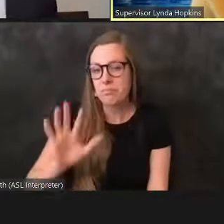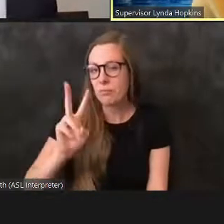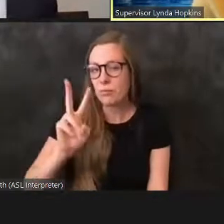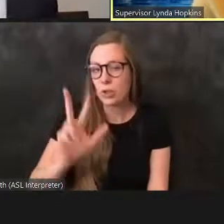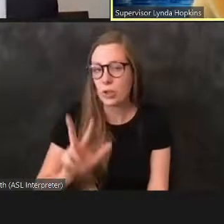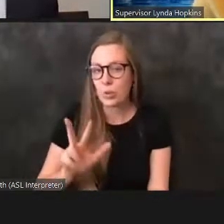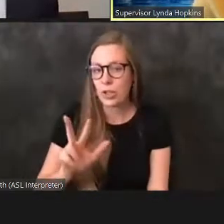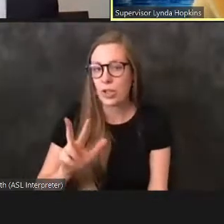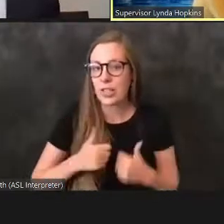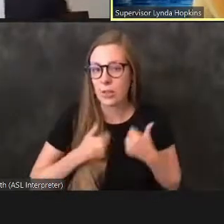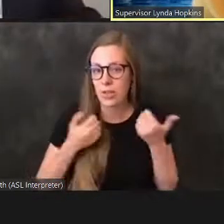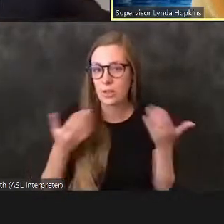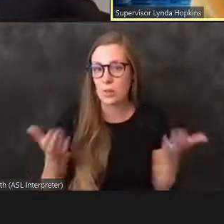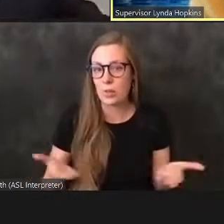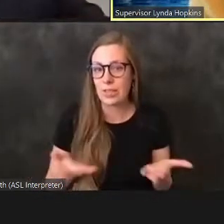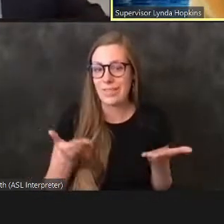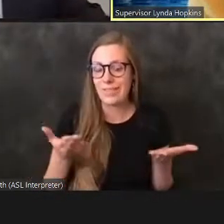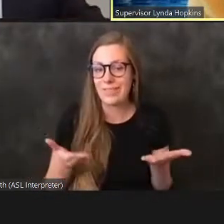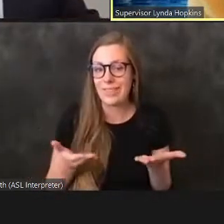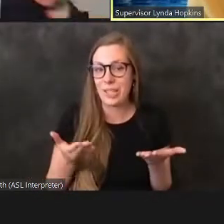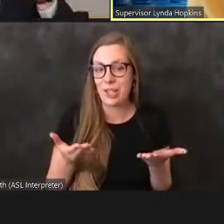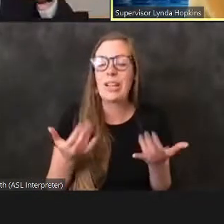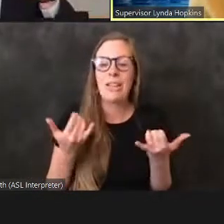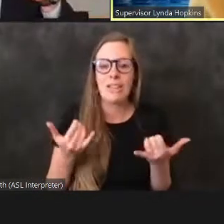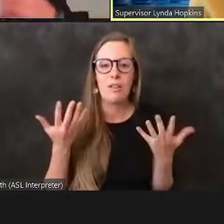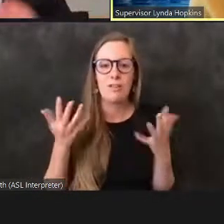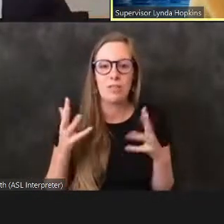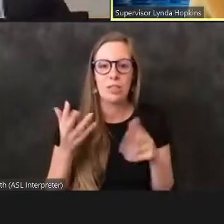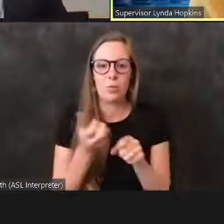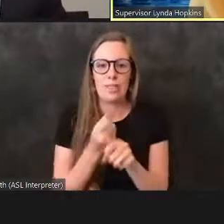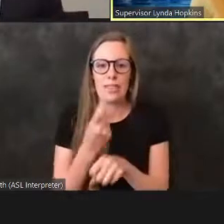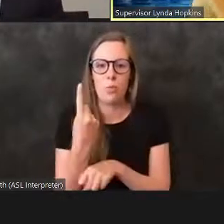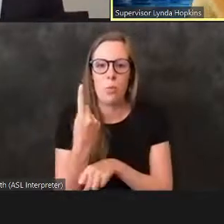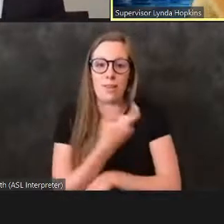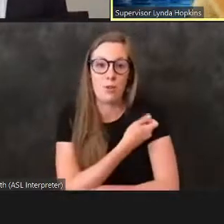Nuestros adultos mayores, casi dos tercios de nuestros residentes de 65 y 69 han